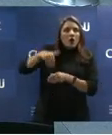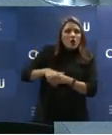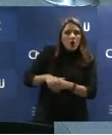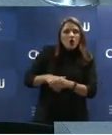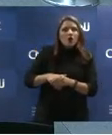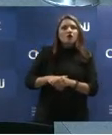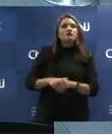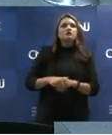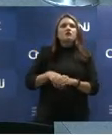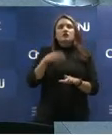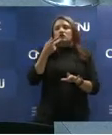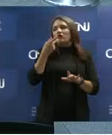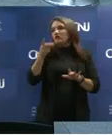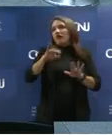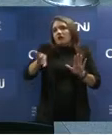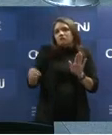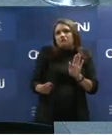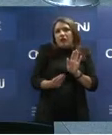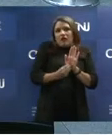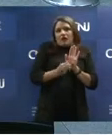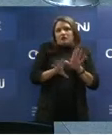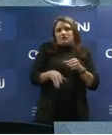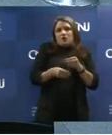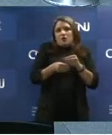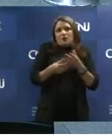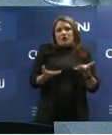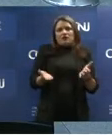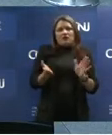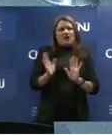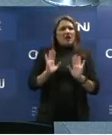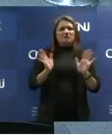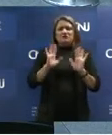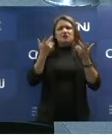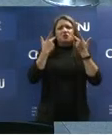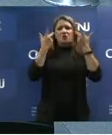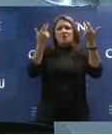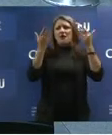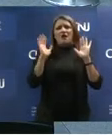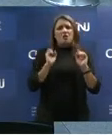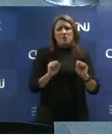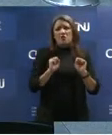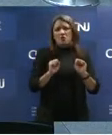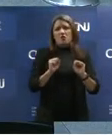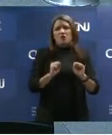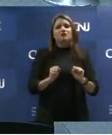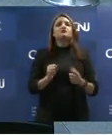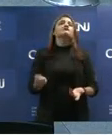A nova lei incomoda e a nosso jeito Então fico lá para dar uma acórdão a ministra relatora.